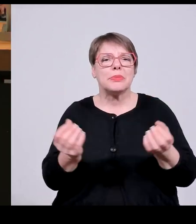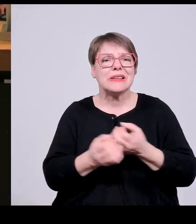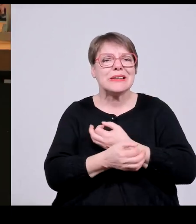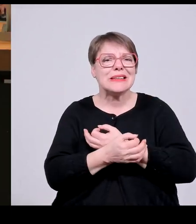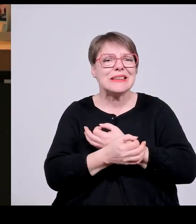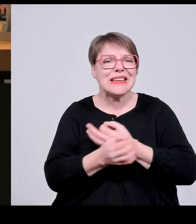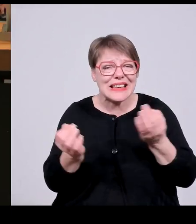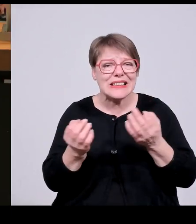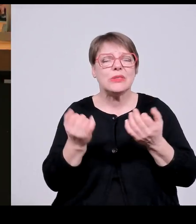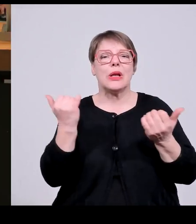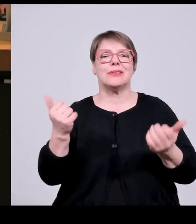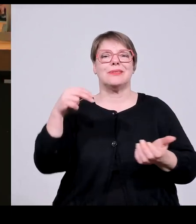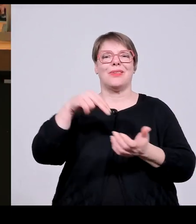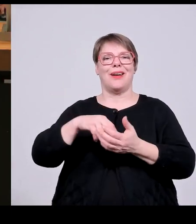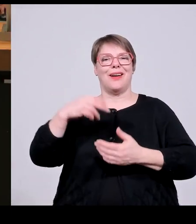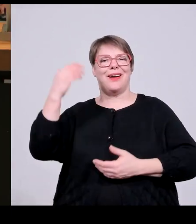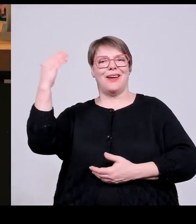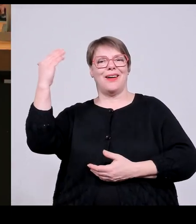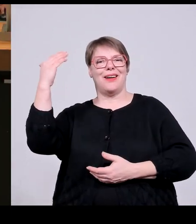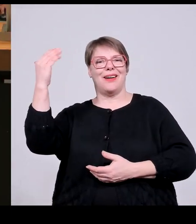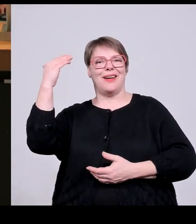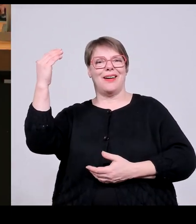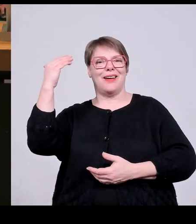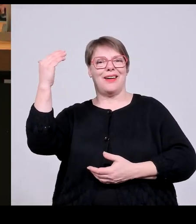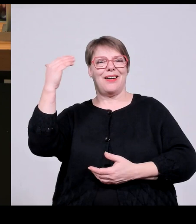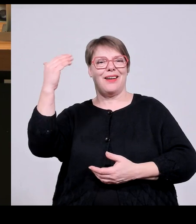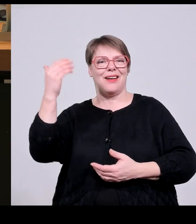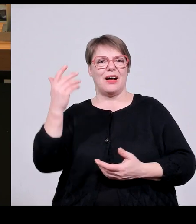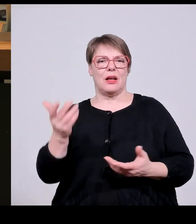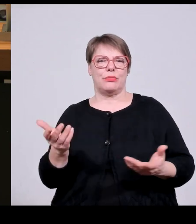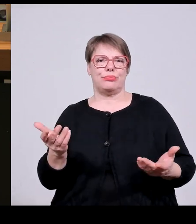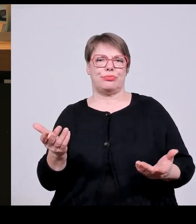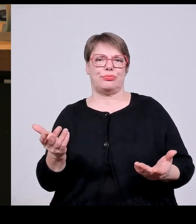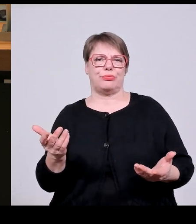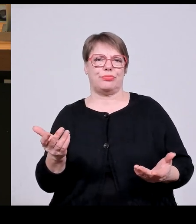zulassen? (Rednerwechsel) Wenn wir die 2018 haben wir schon gehört, der noch mal wiederholen lasse, nicht zu.